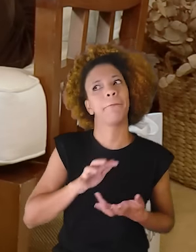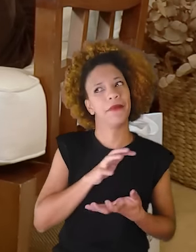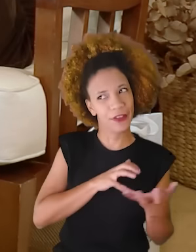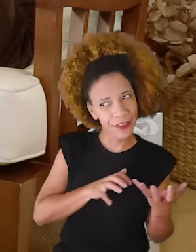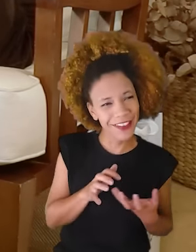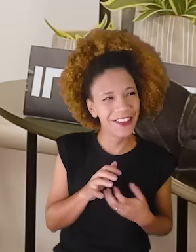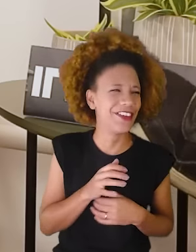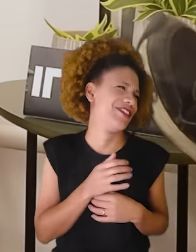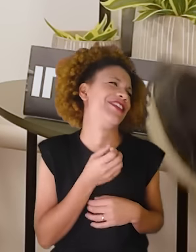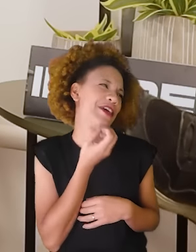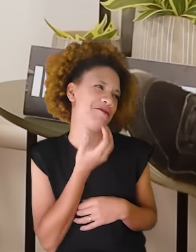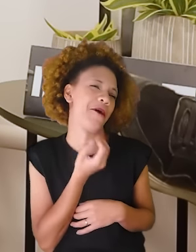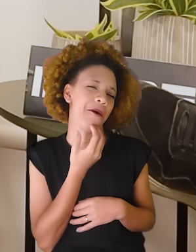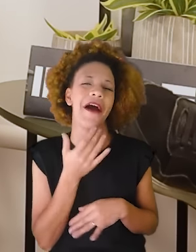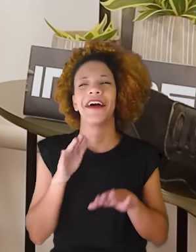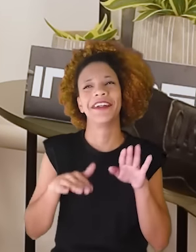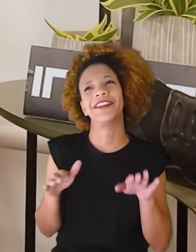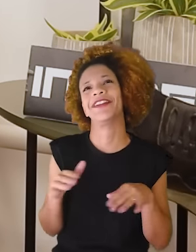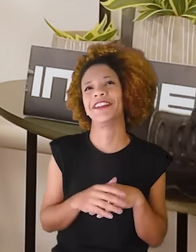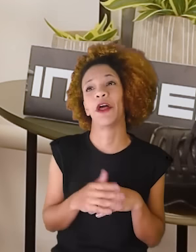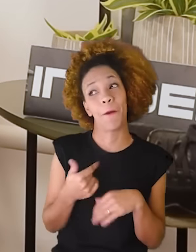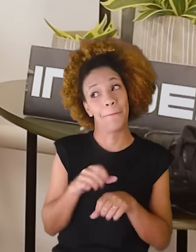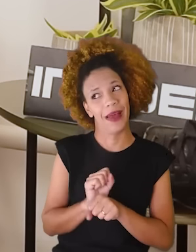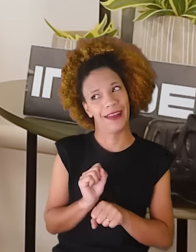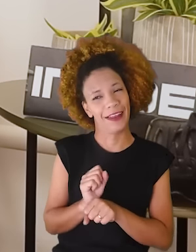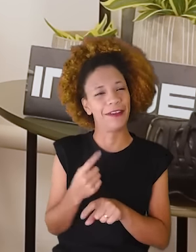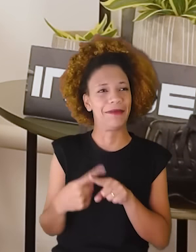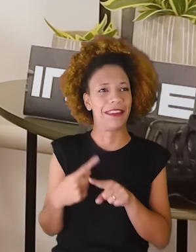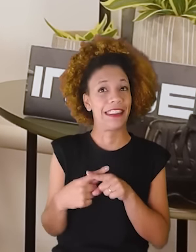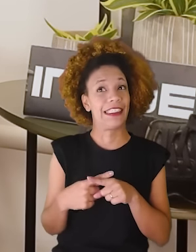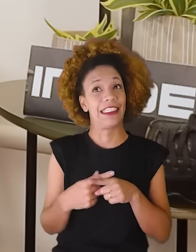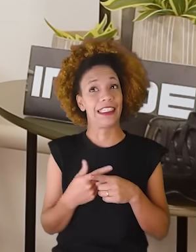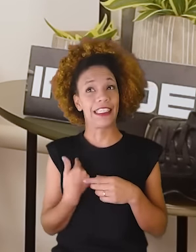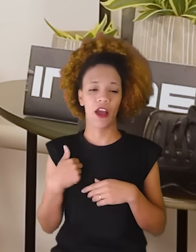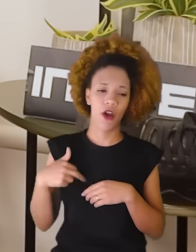isso era muito e aí às vezes ele começa aí até parei de fazer porque ele passava na rua